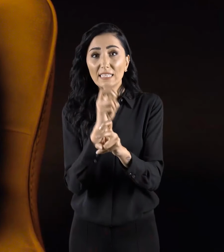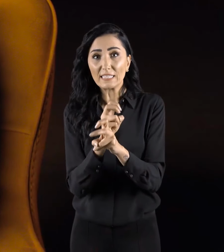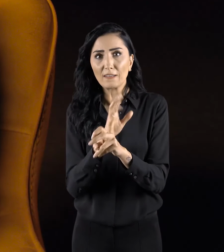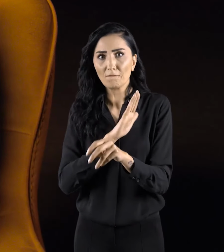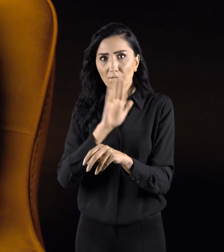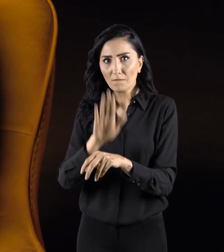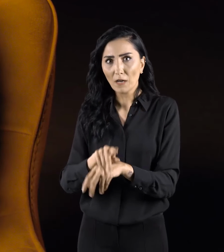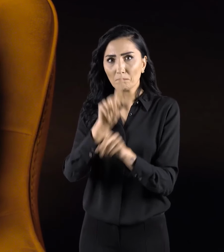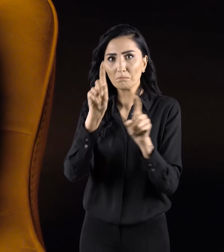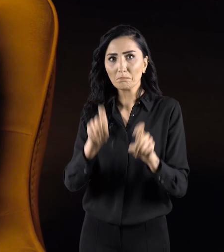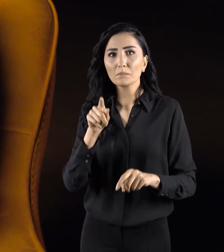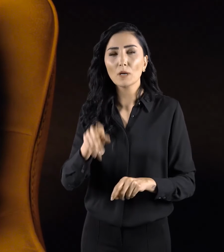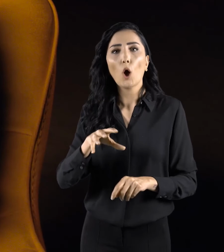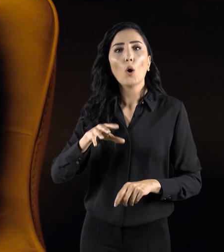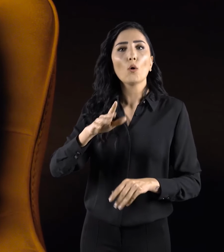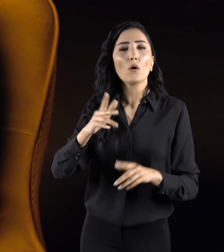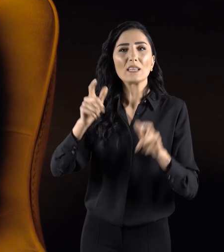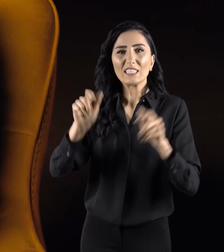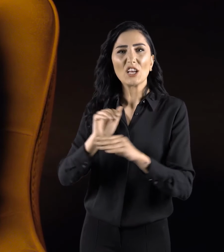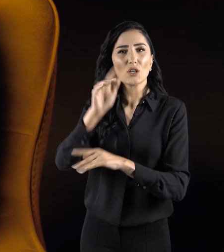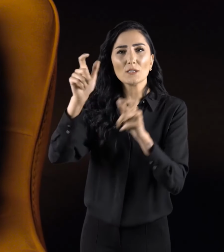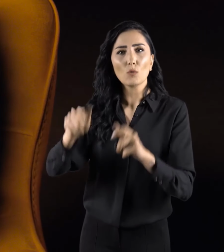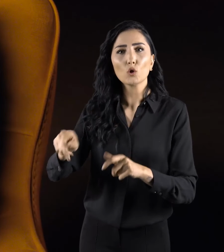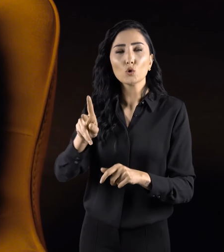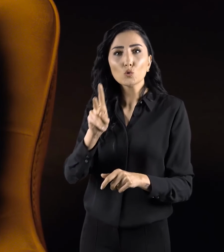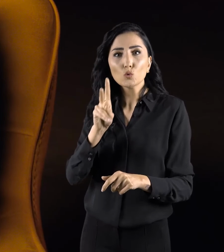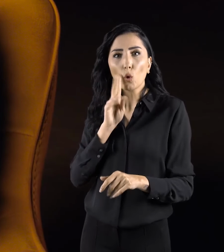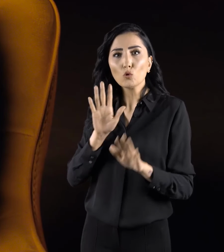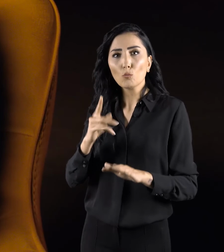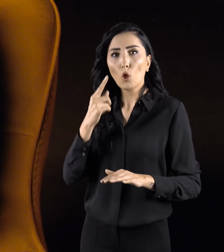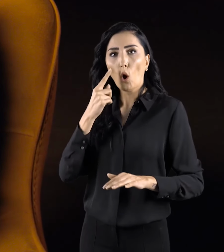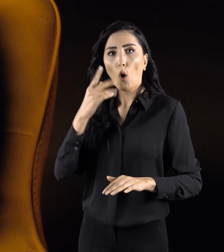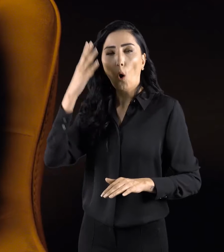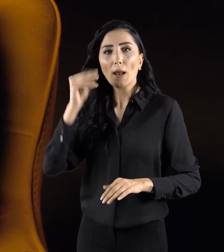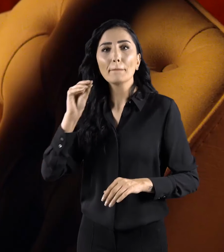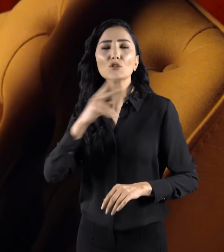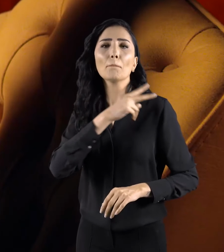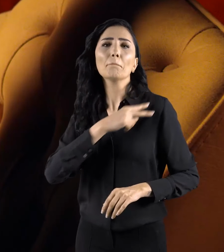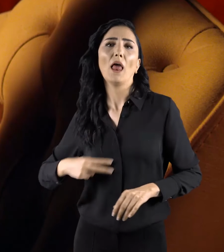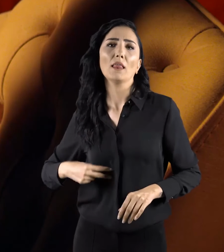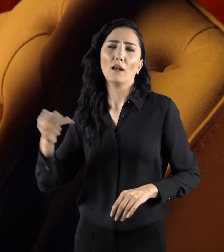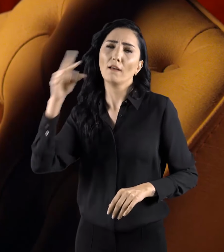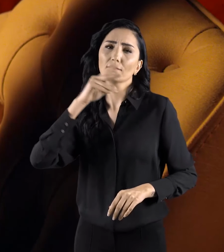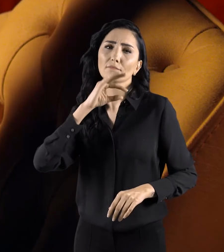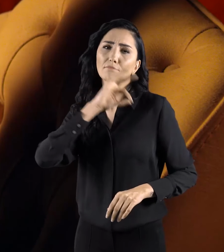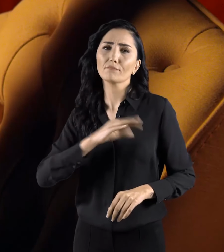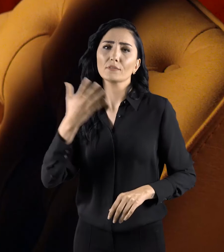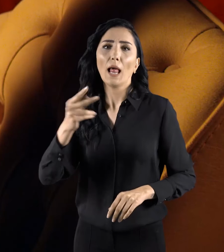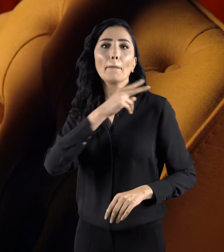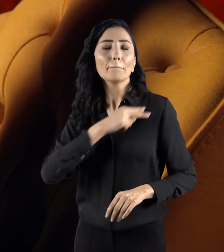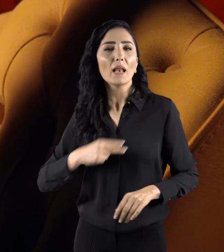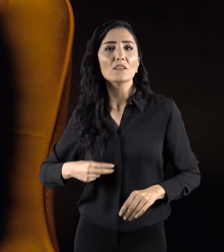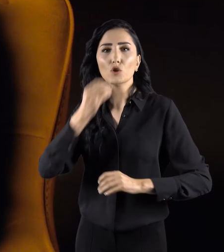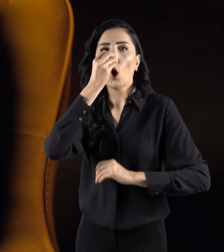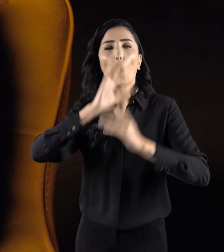Risk altında mısınız? Bulunduğunuz bölgedeki durumun son halini öğrenmek için yerel yönetimlerden faydalanabilirsiniz. Belediyeniz ve